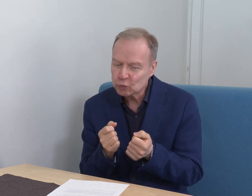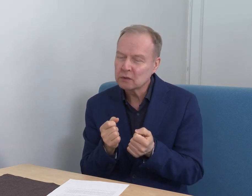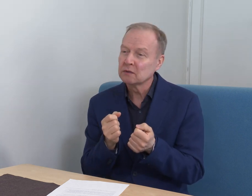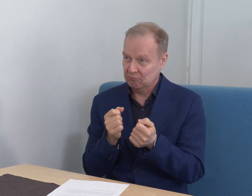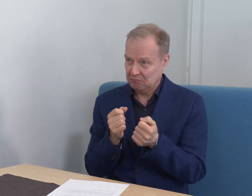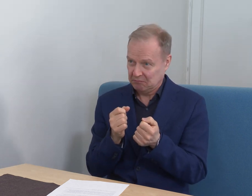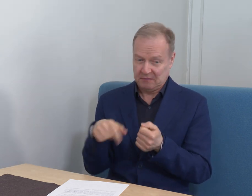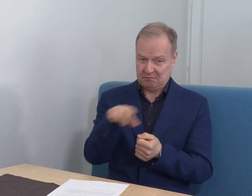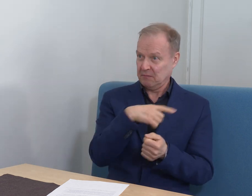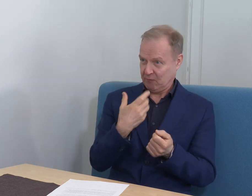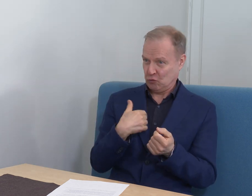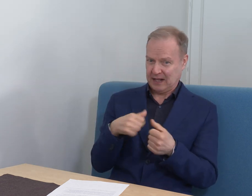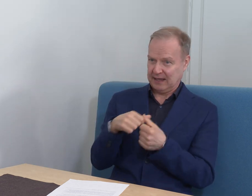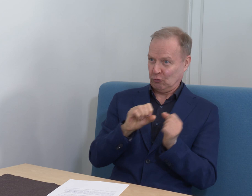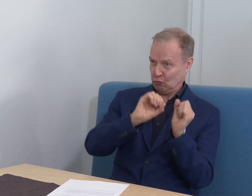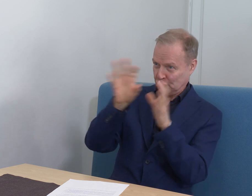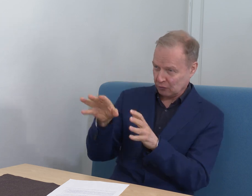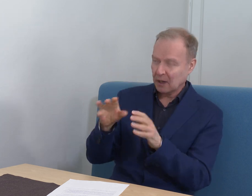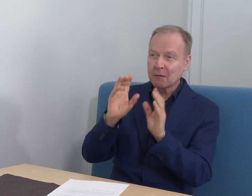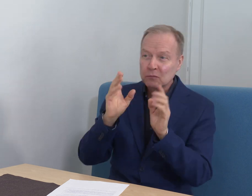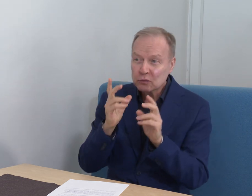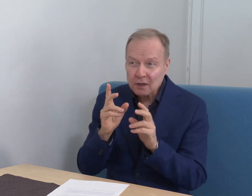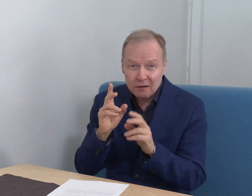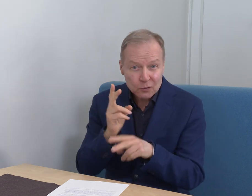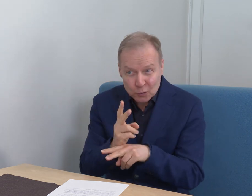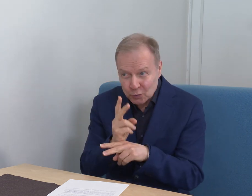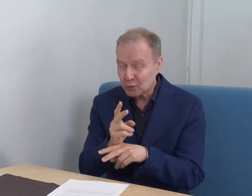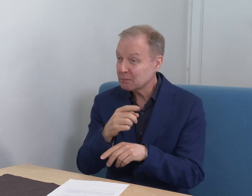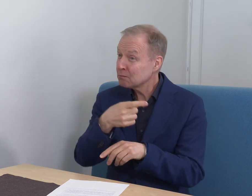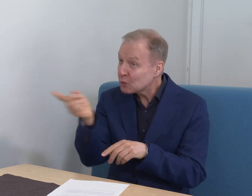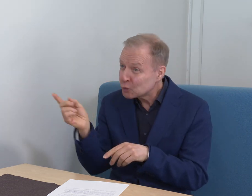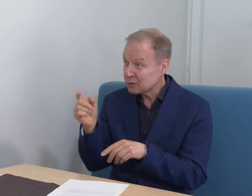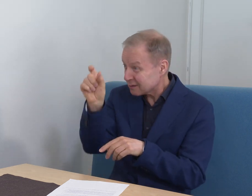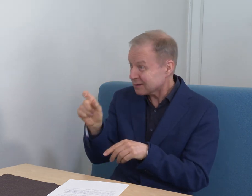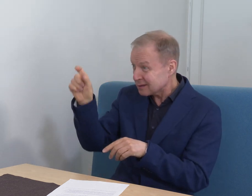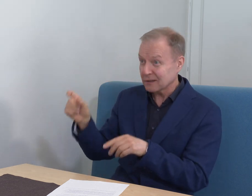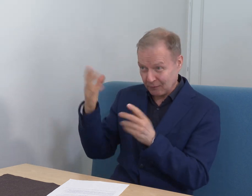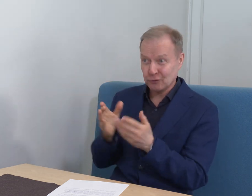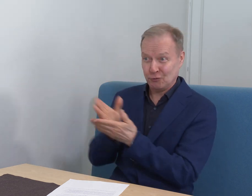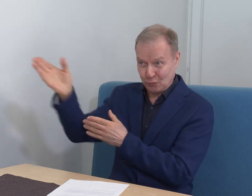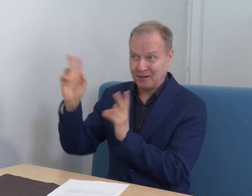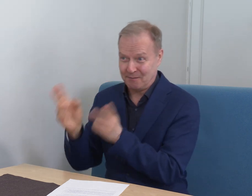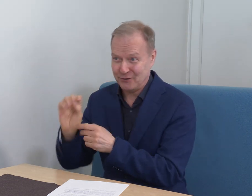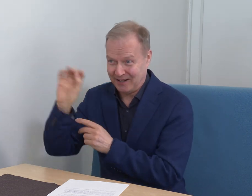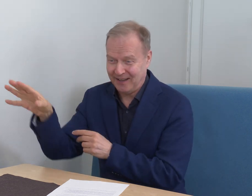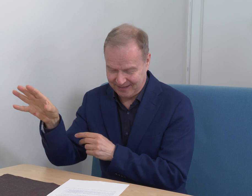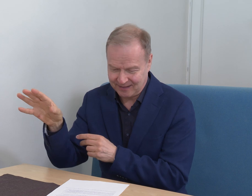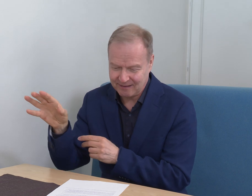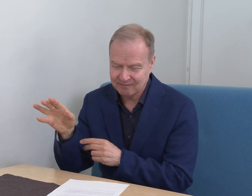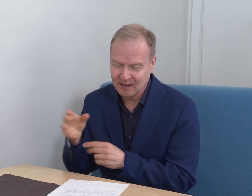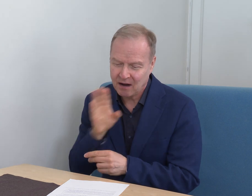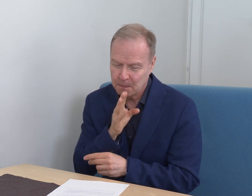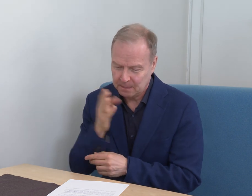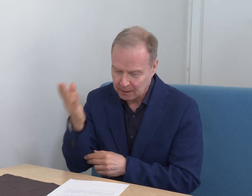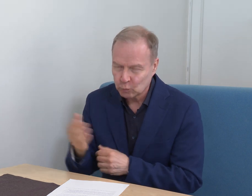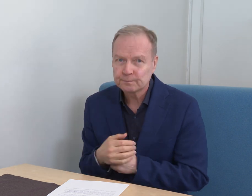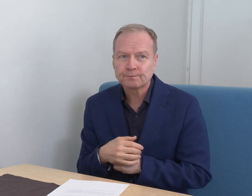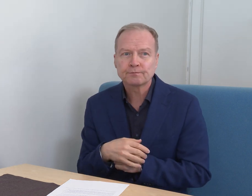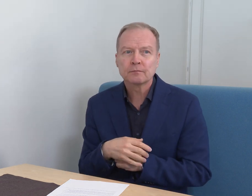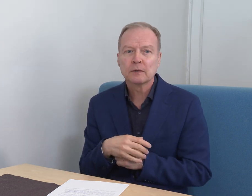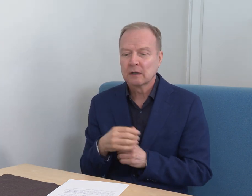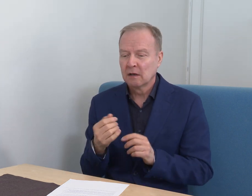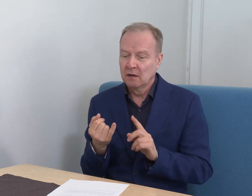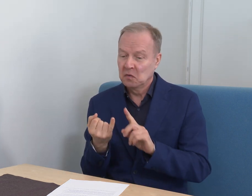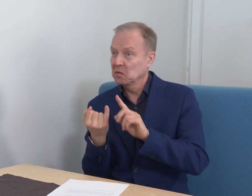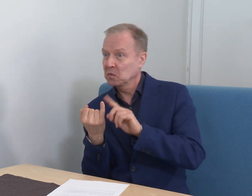Sinne voi sekä liitto että jokainen lähettää vapaamuotoisen tekstin itsekin.